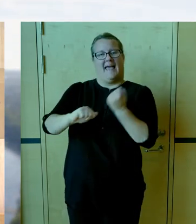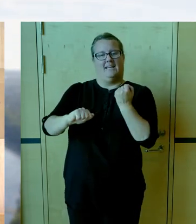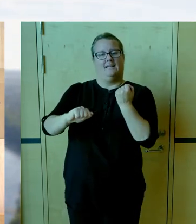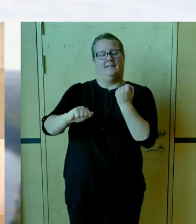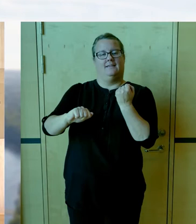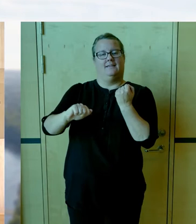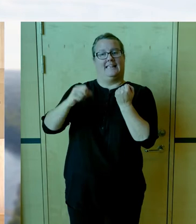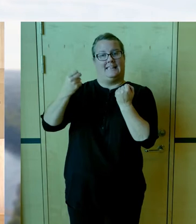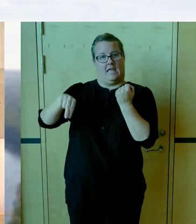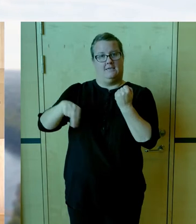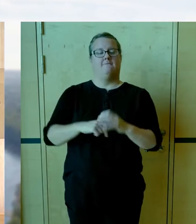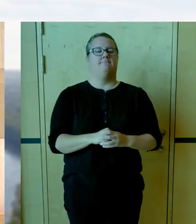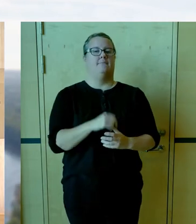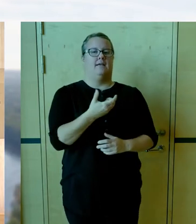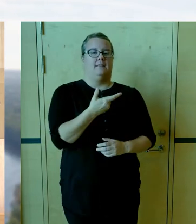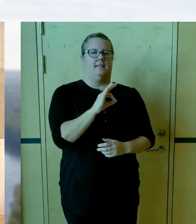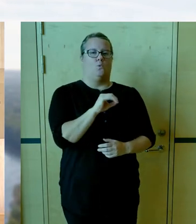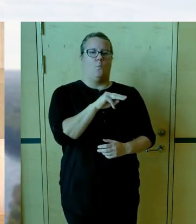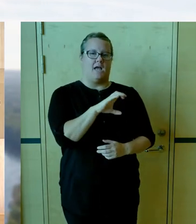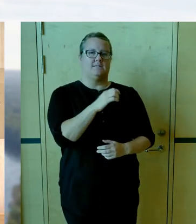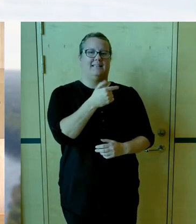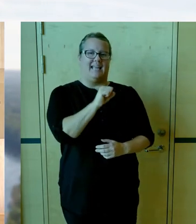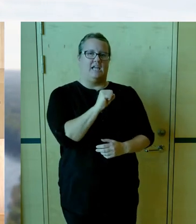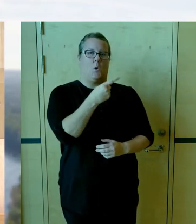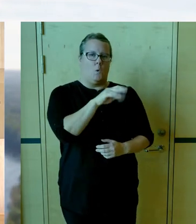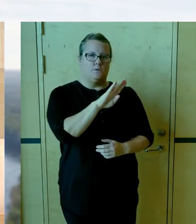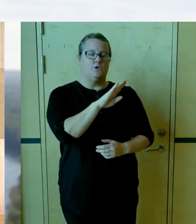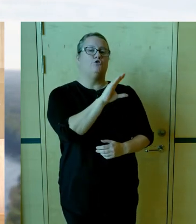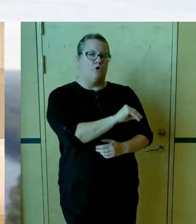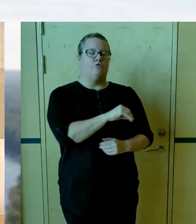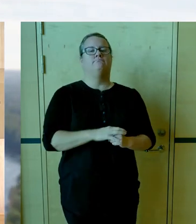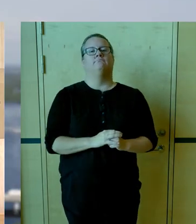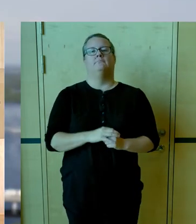Nej Thomas teglund Ja Lova Torstensson